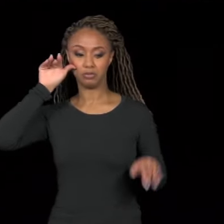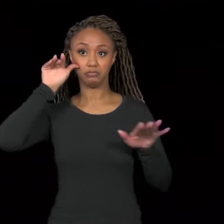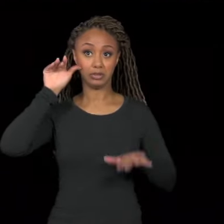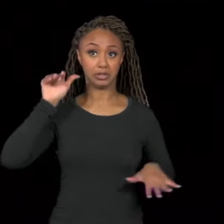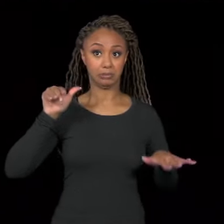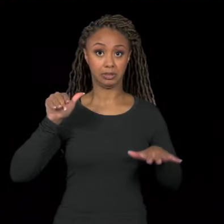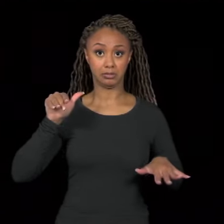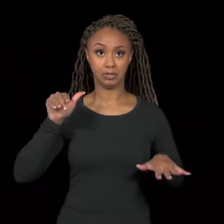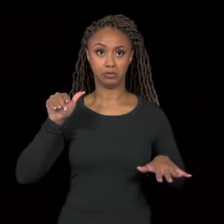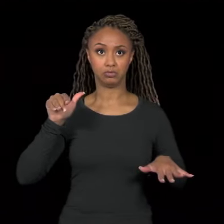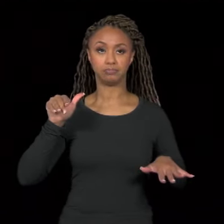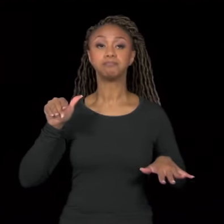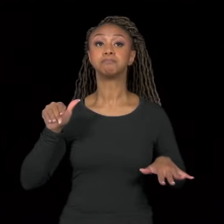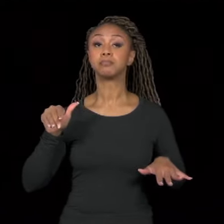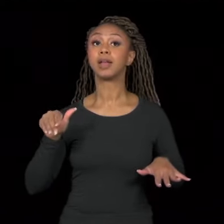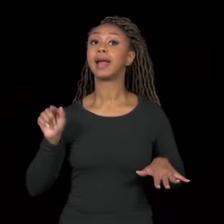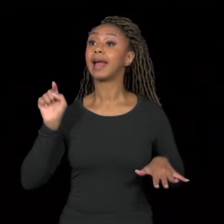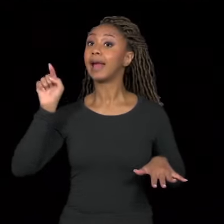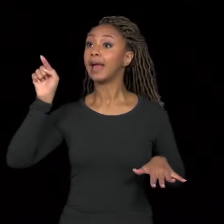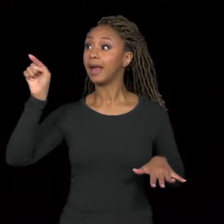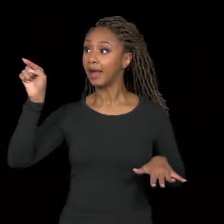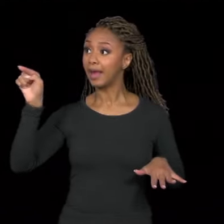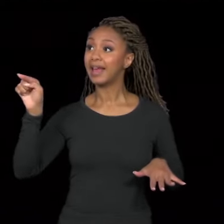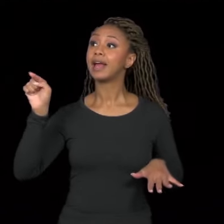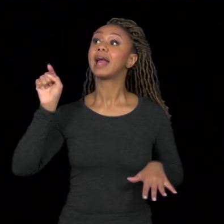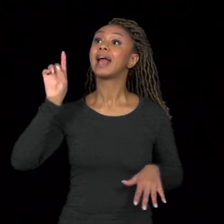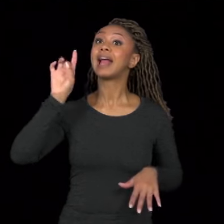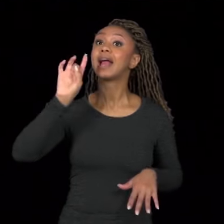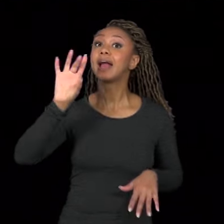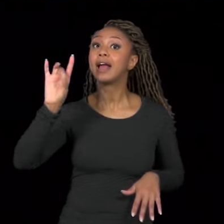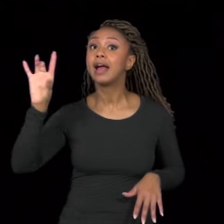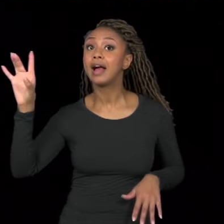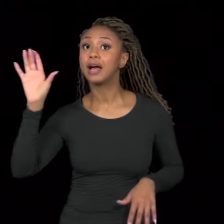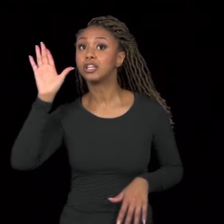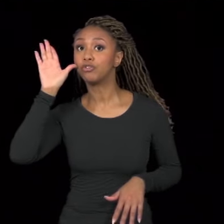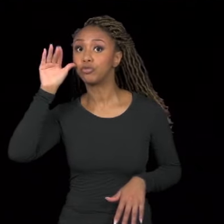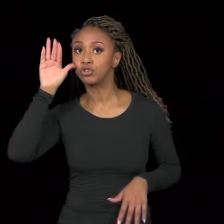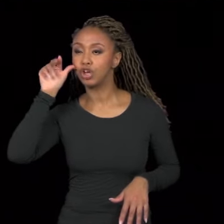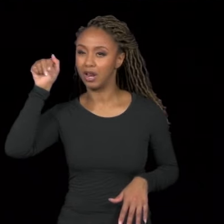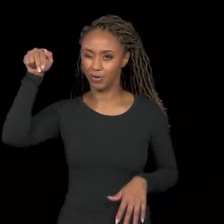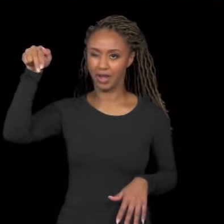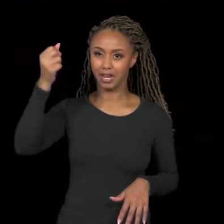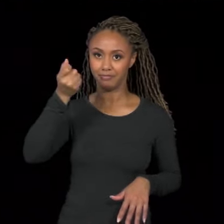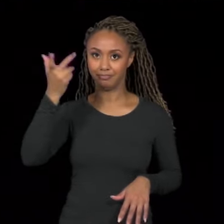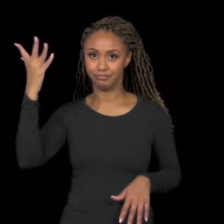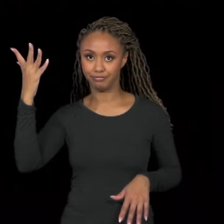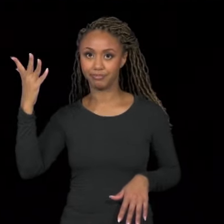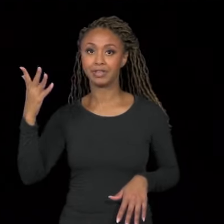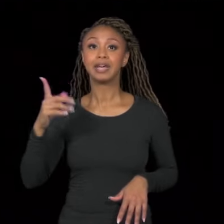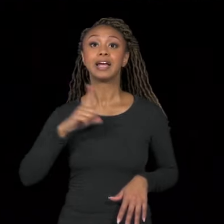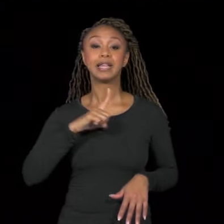TENHO QUE CADA FUNCIONÁRIO TRABALHA PARA UM DEPARTAMENTO. ENTÃO, CADA FUNCIONÁRIO SÓ PODE